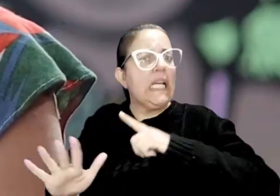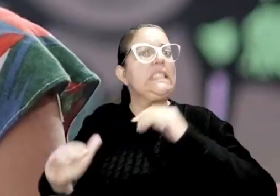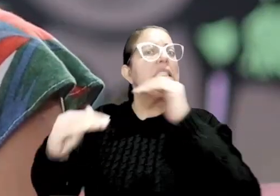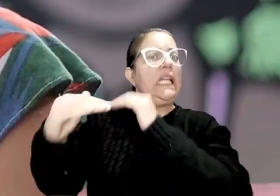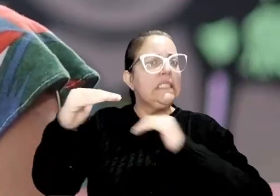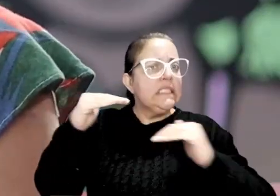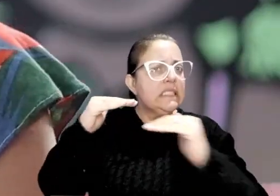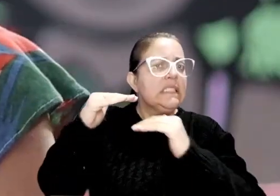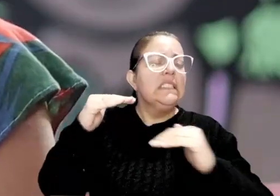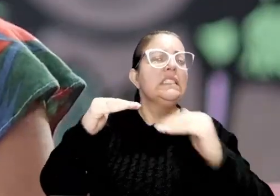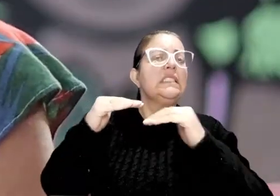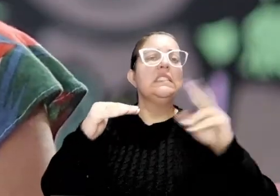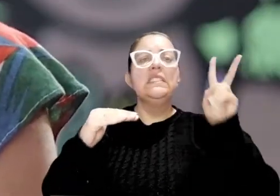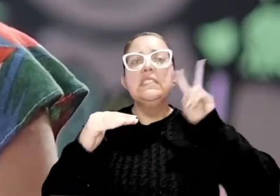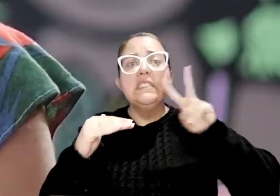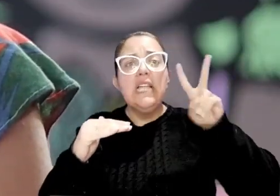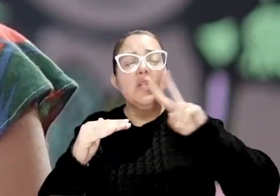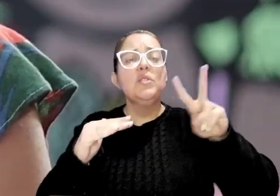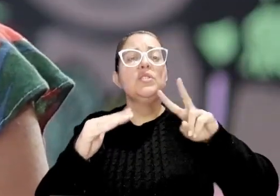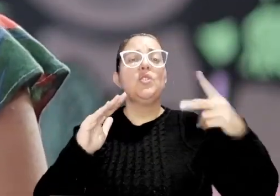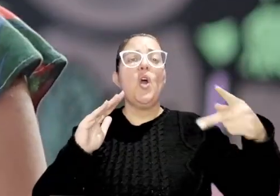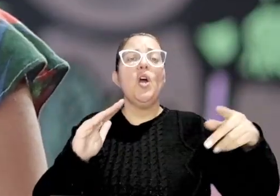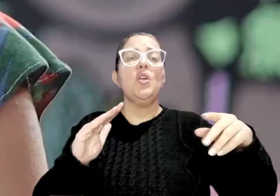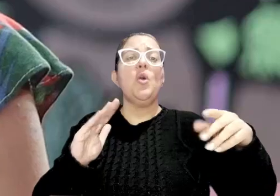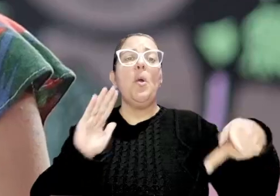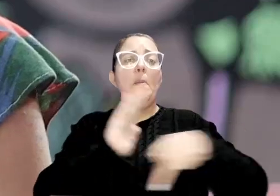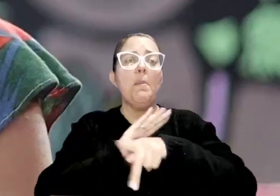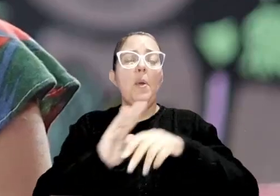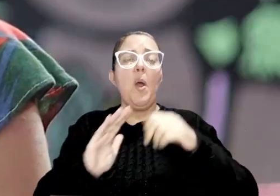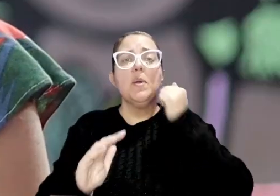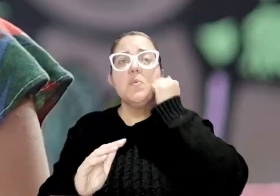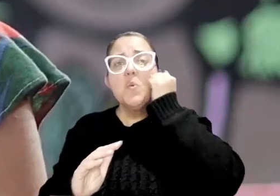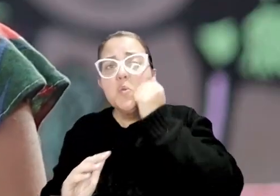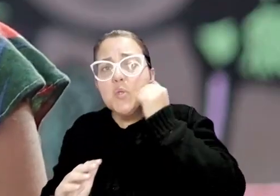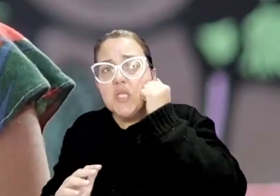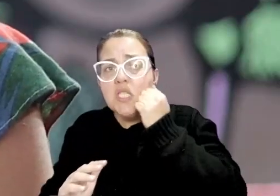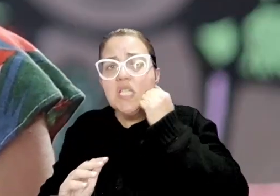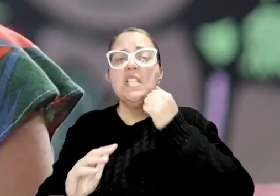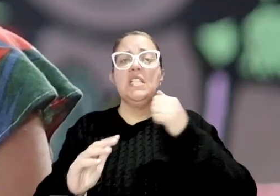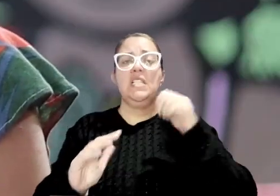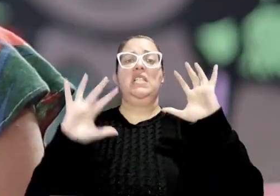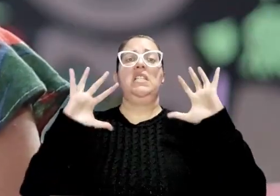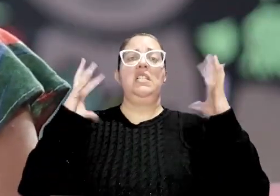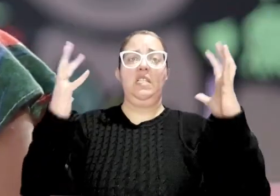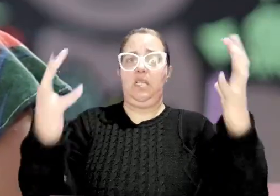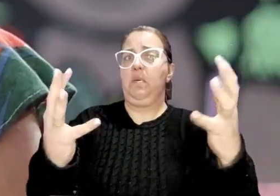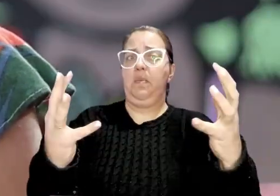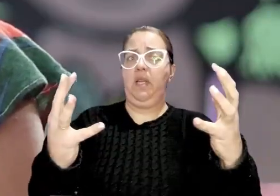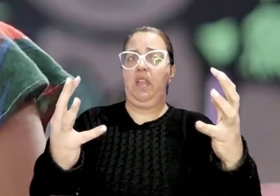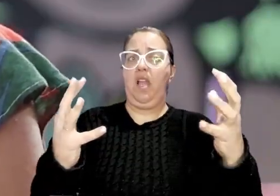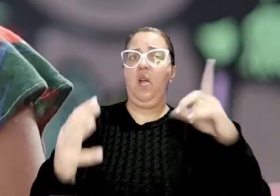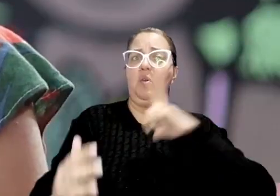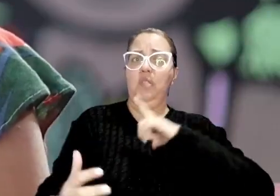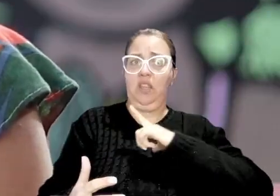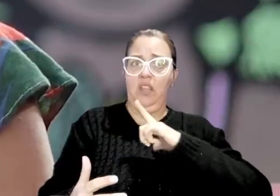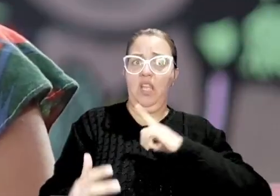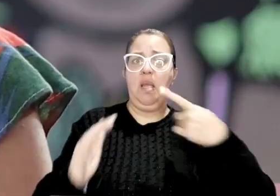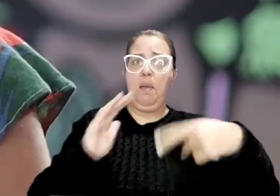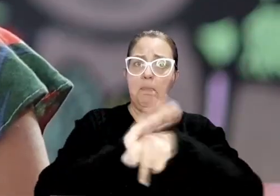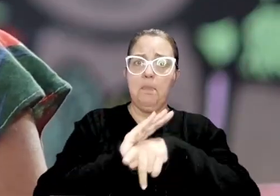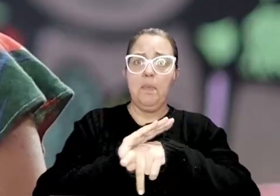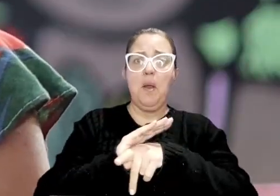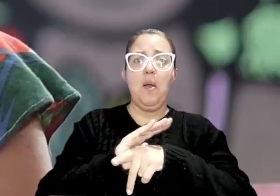profundo através do qual eh pra gente conseguir né ter uma meta de ampliar concretamente né da